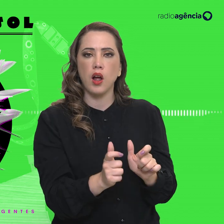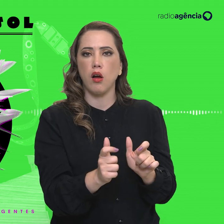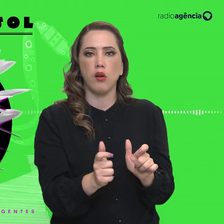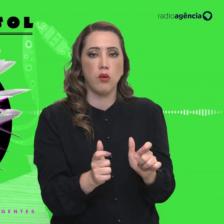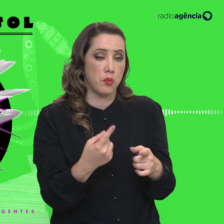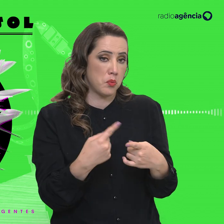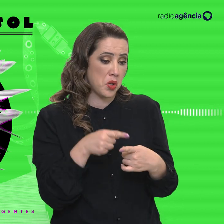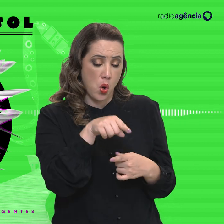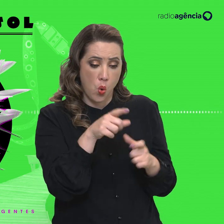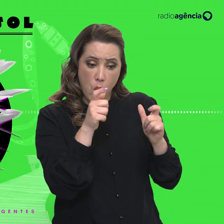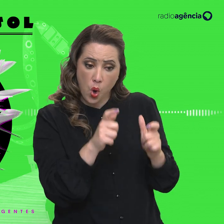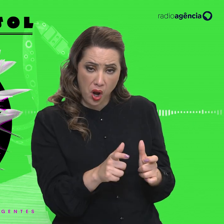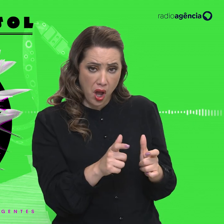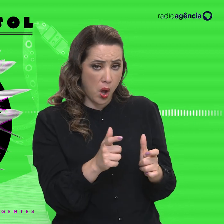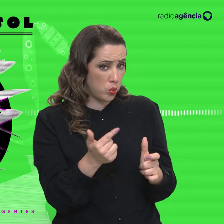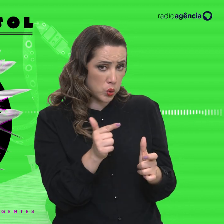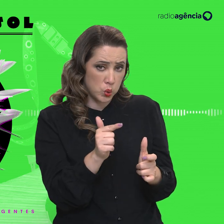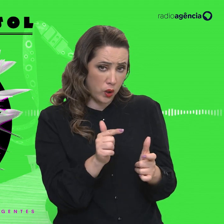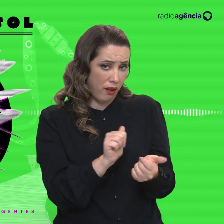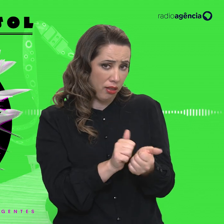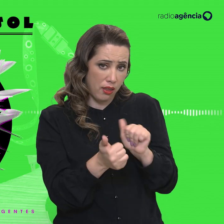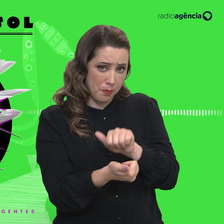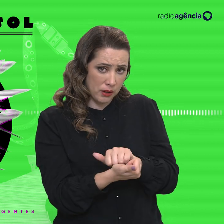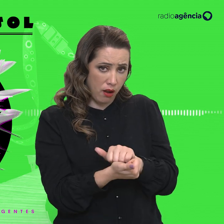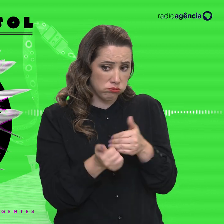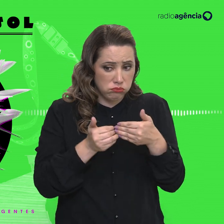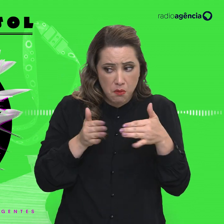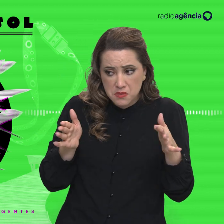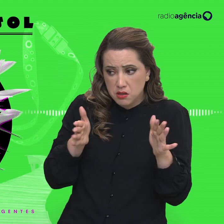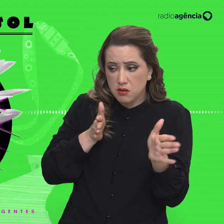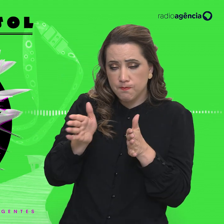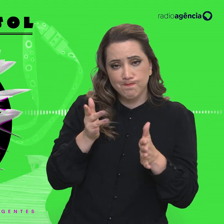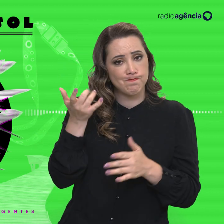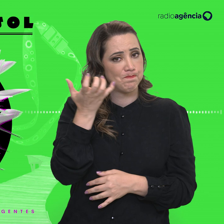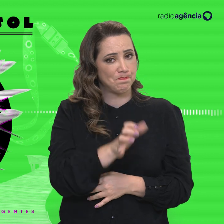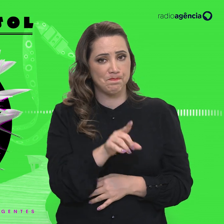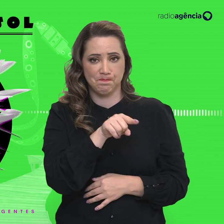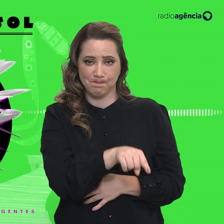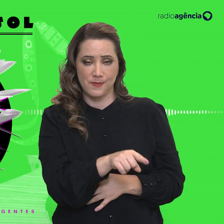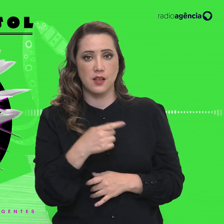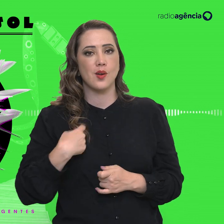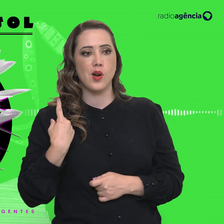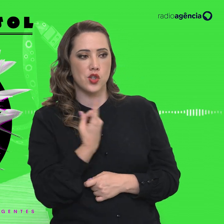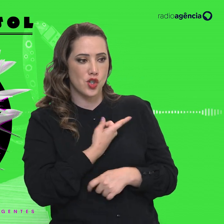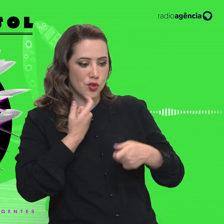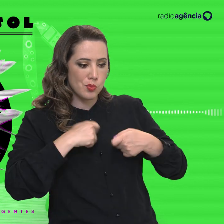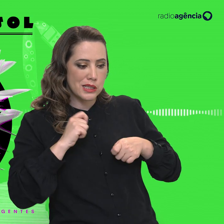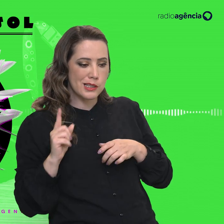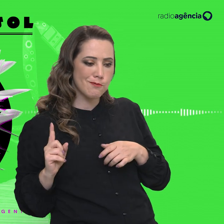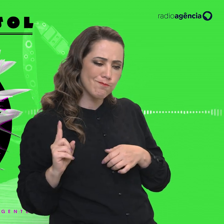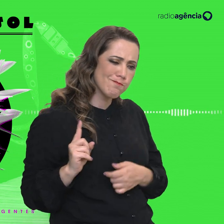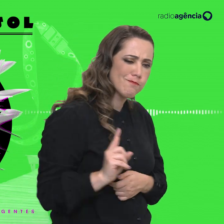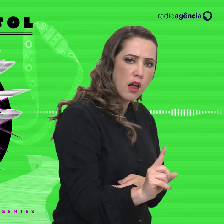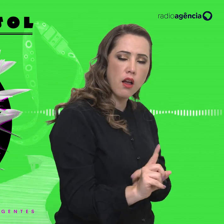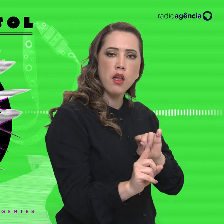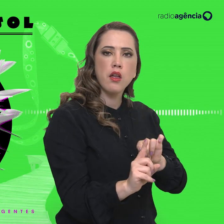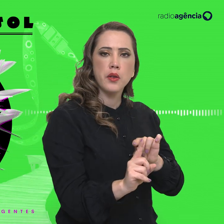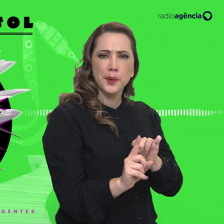esforço para abrirem mais possibilidades de inclusão. Ela também tem custos psíquicos muito